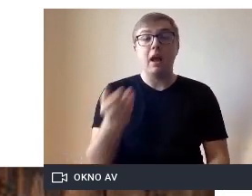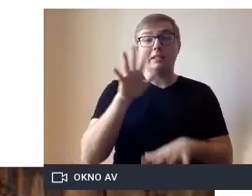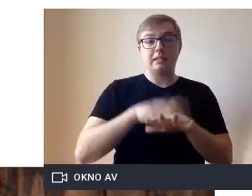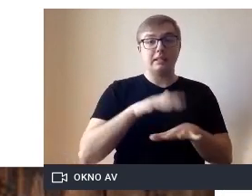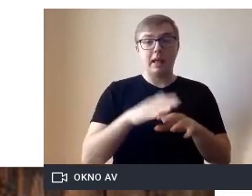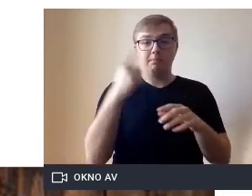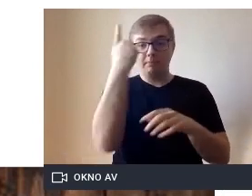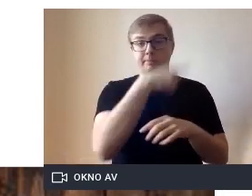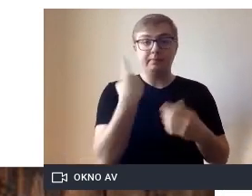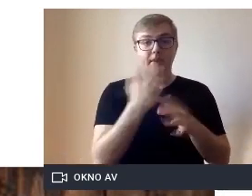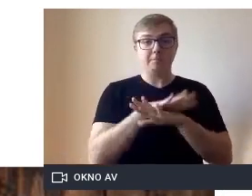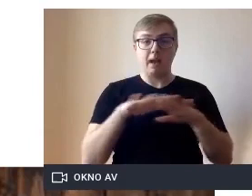W SJM (mimika):